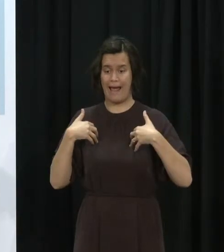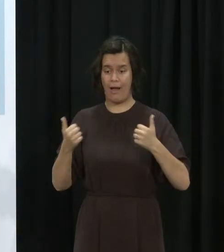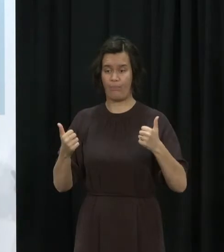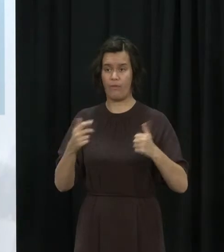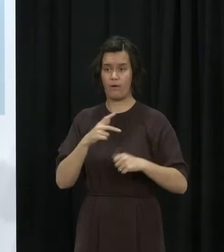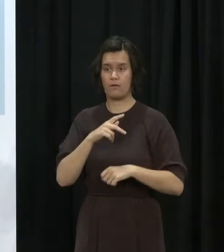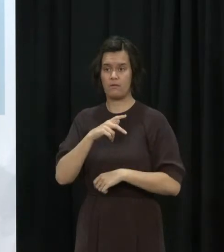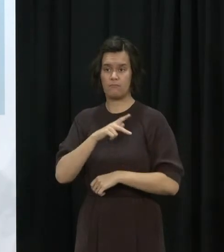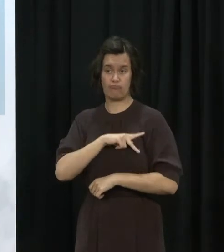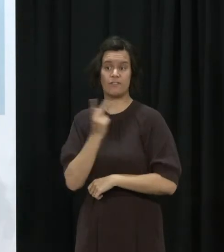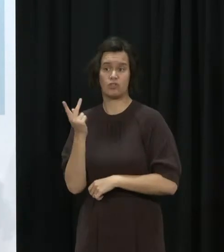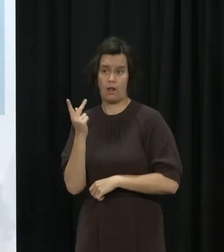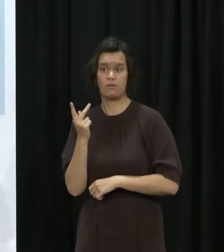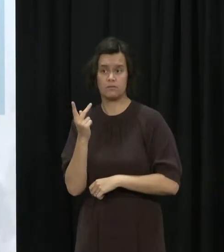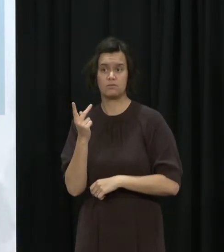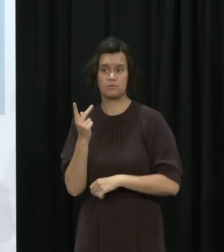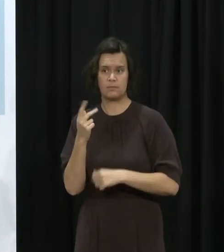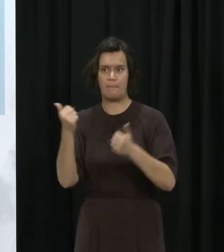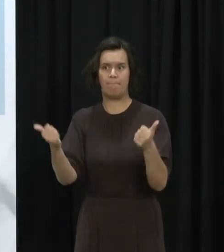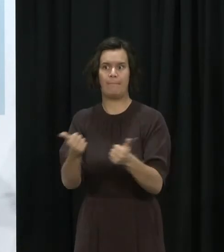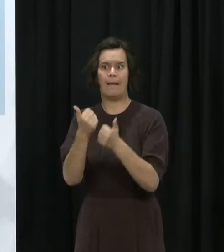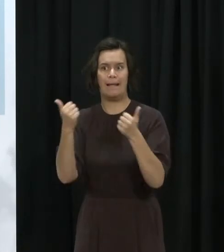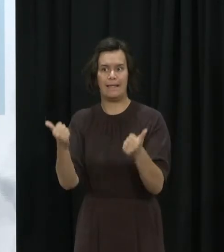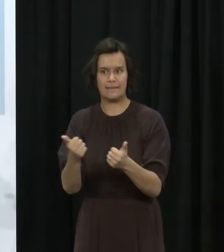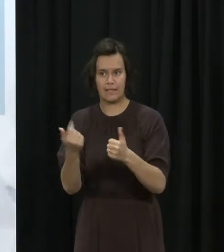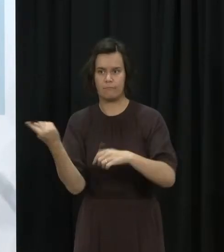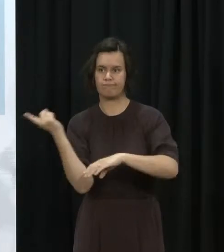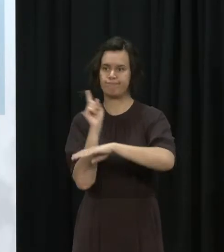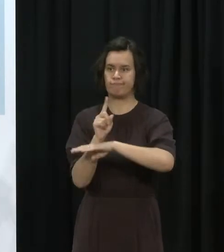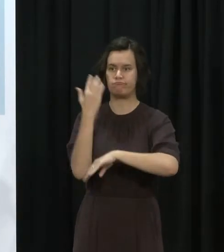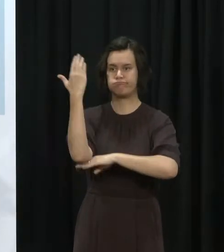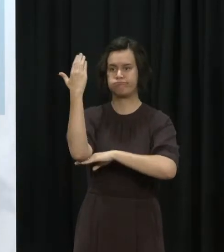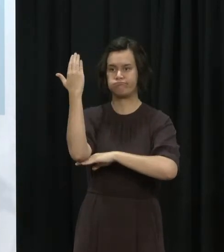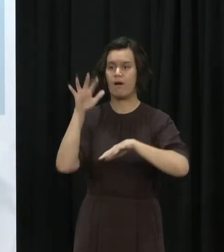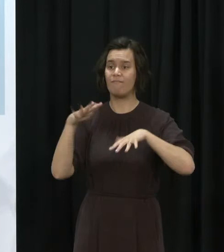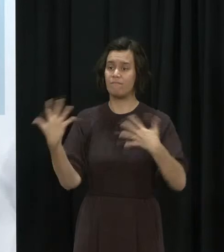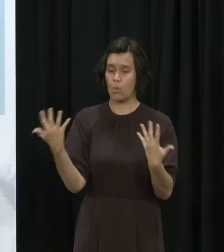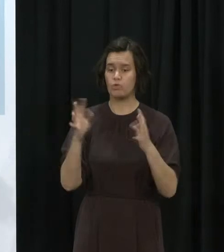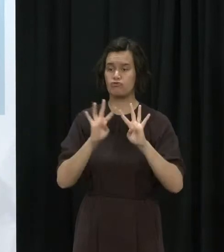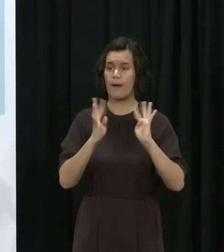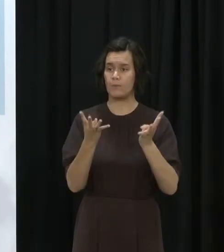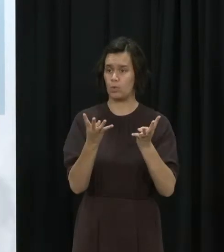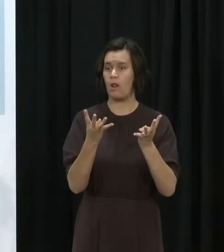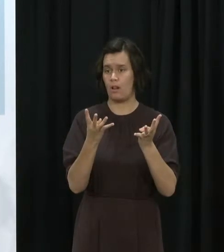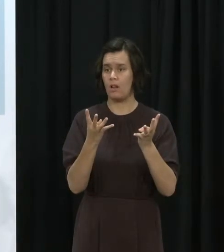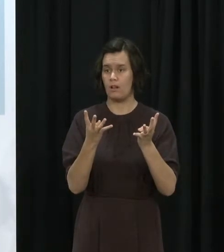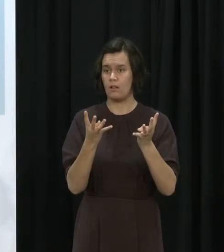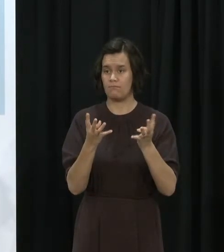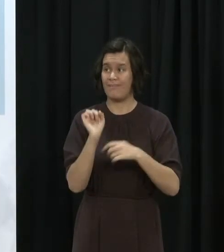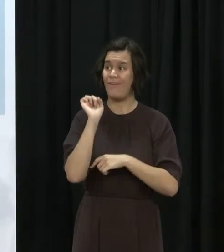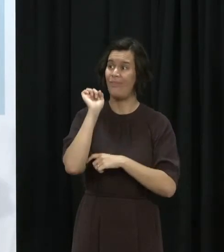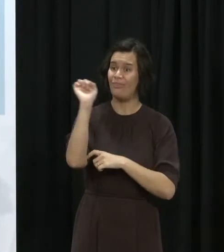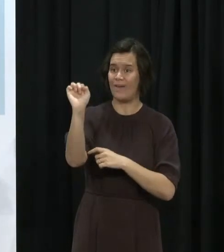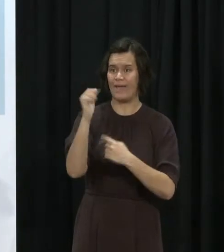te whakaputanga o mua o te kano